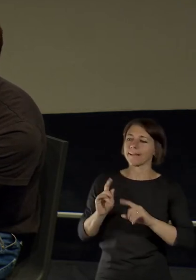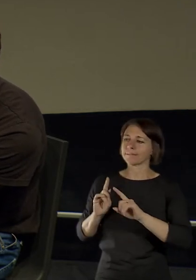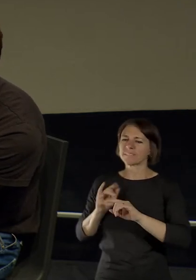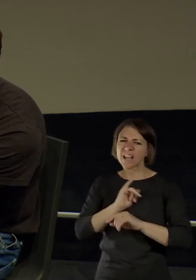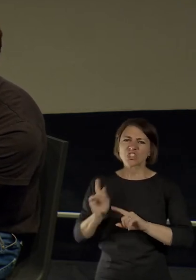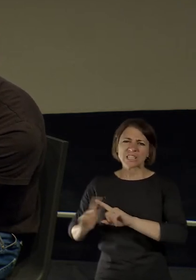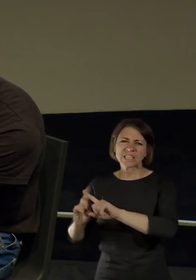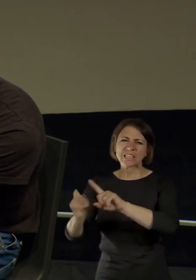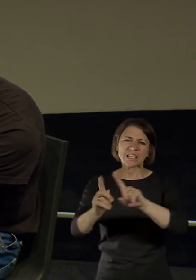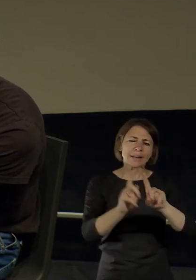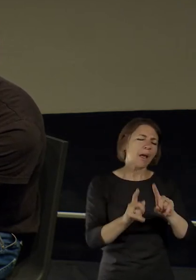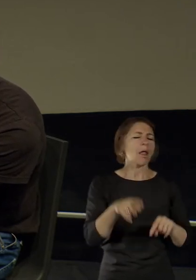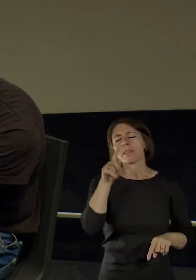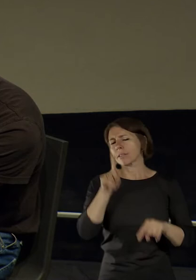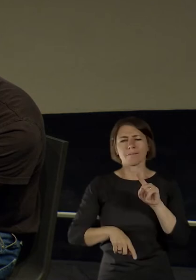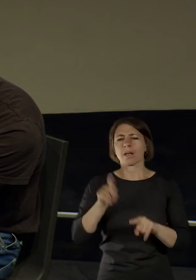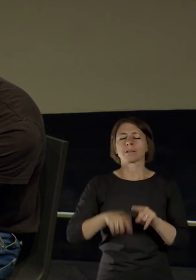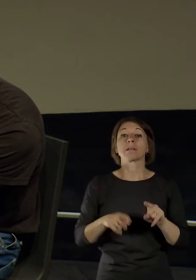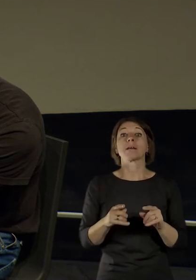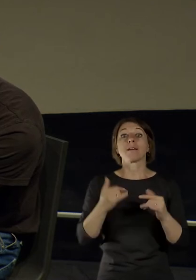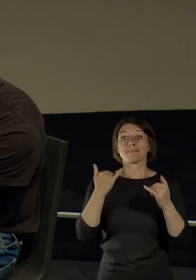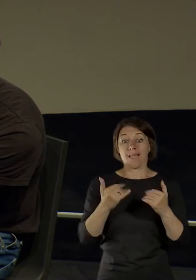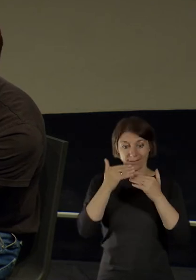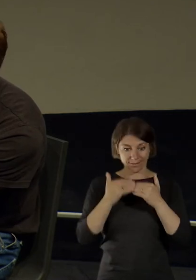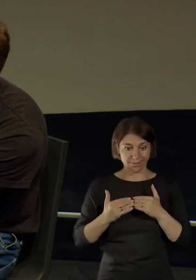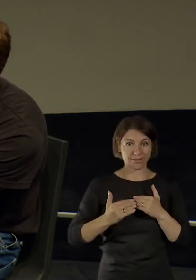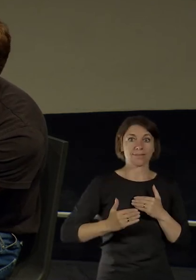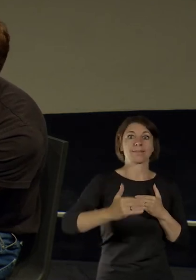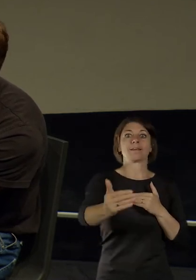jedno, protože vítám to, že od teď nebo od momentu, kdy ten plán bude platit,